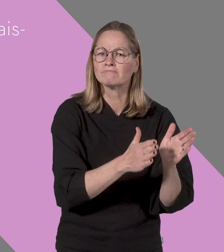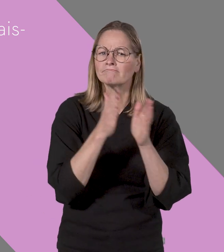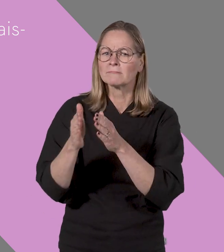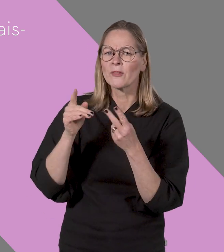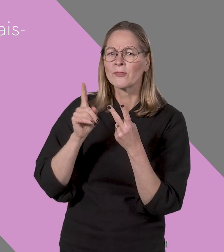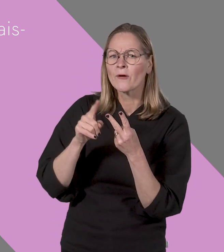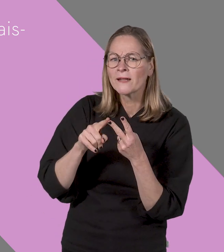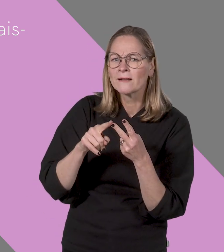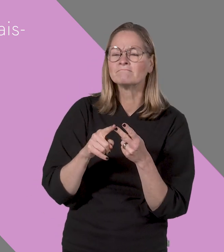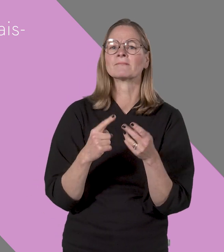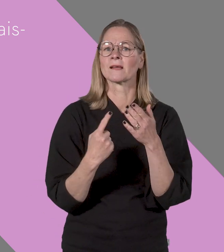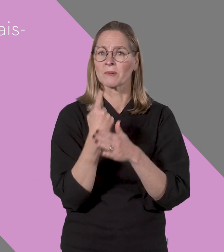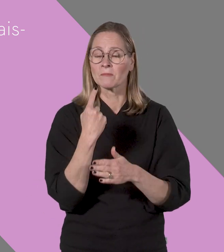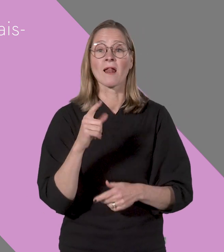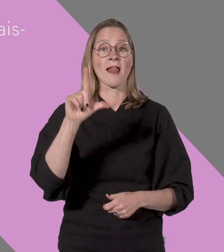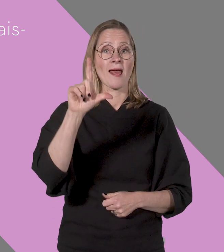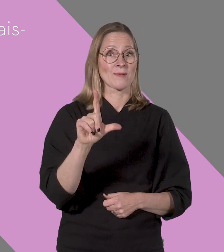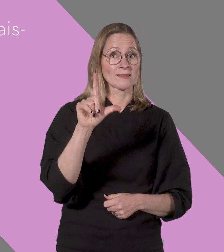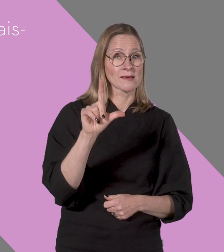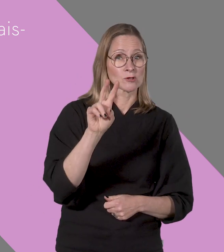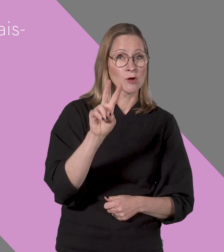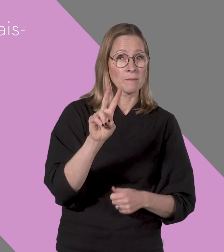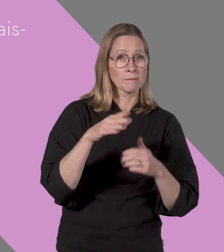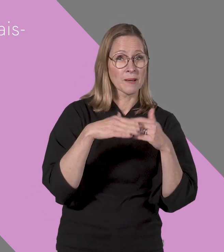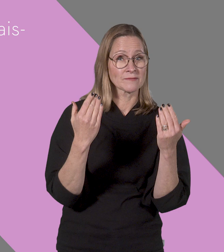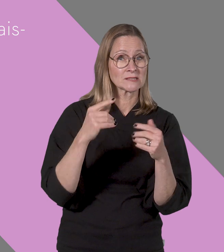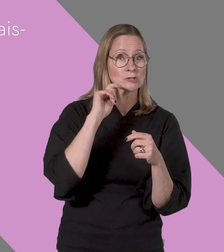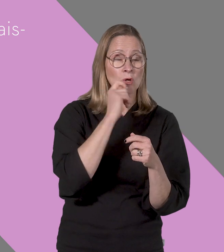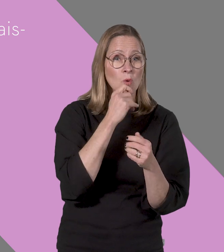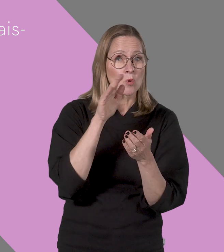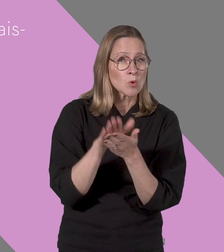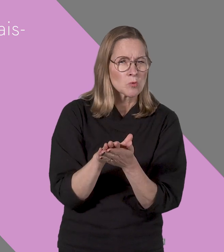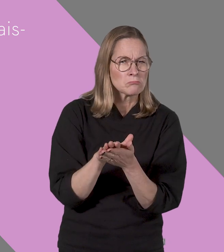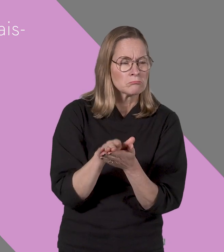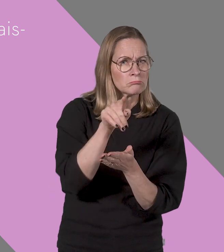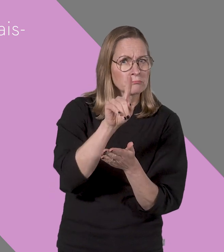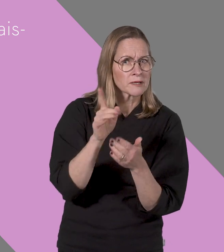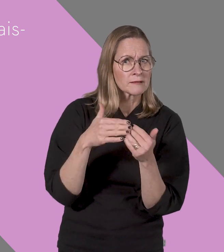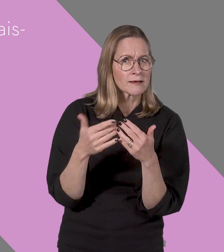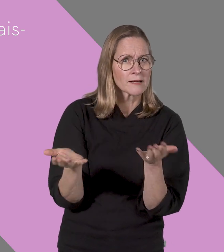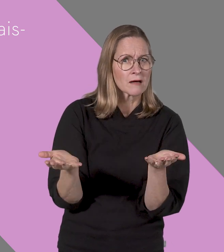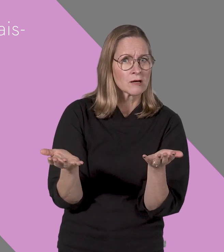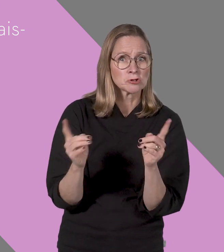Toisesta tapahtumasta puheen ollen, mitä teet lauantaina 2.12?